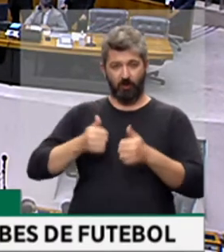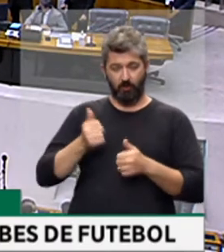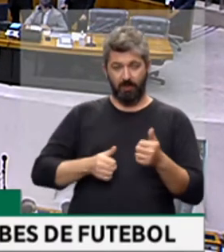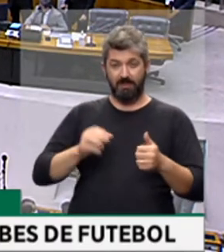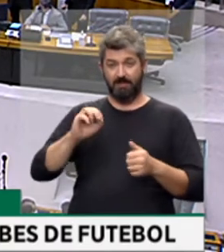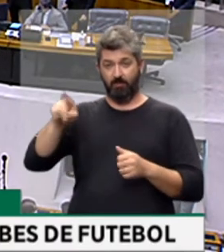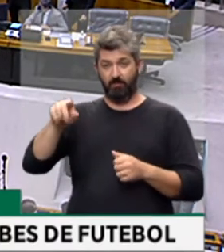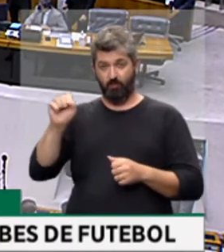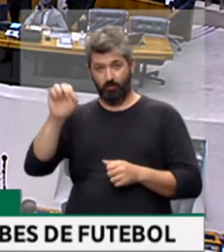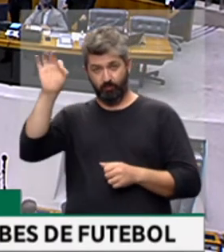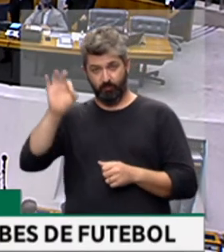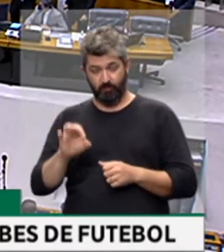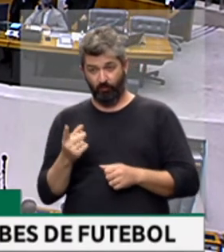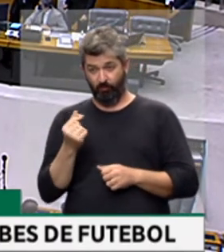0,5% DO SALÁRIO DOS JOGADORES